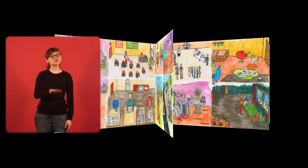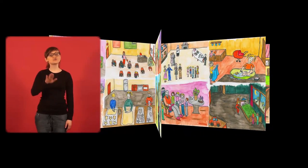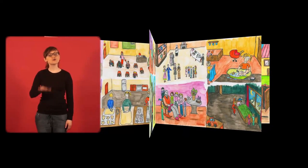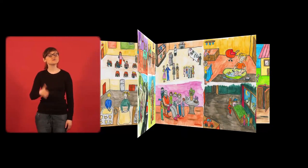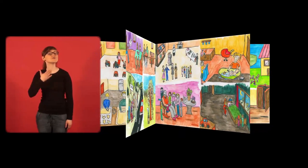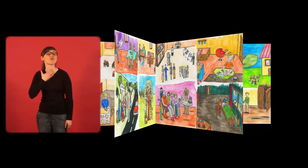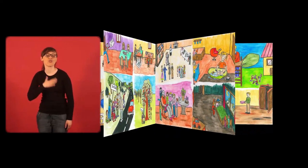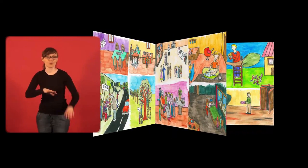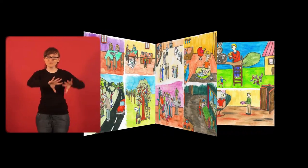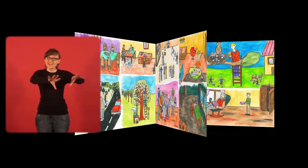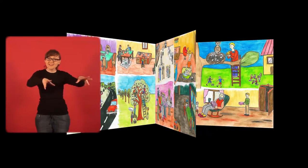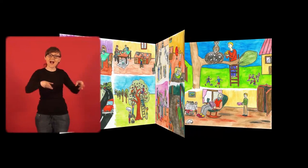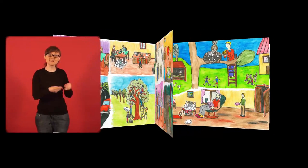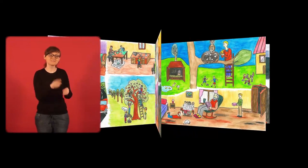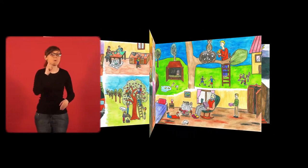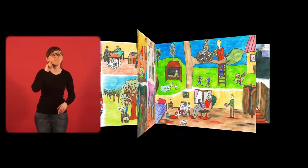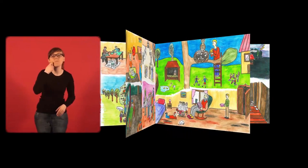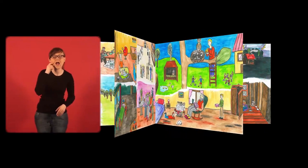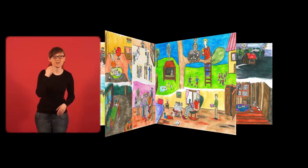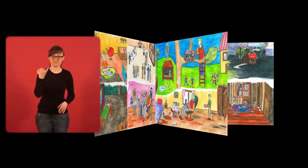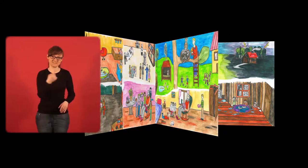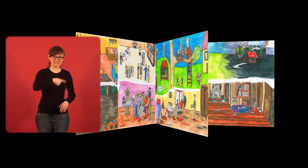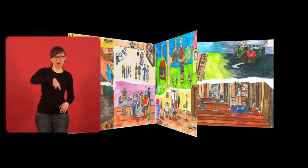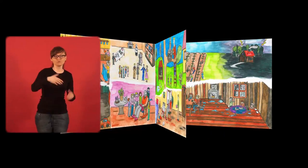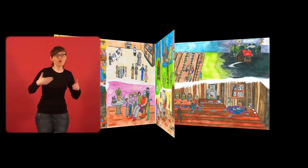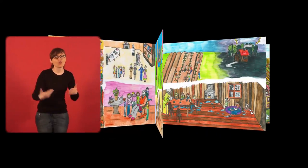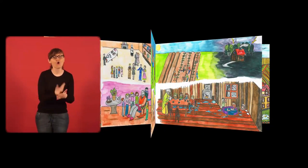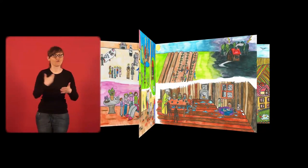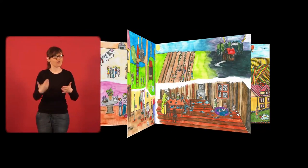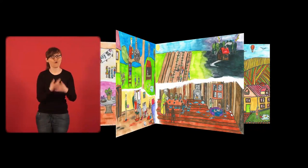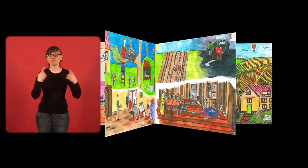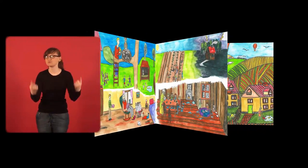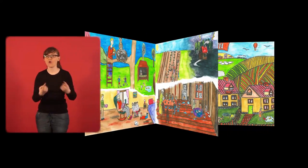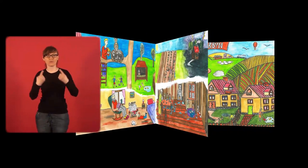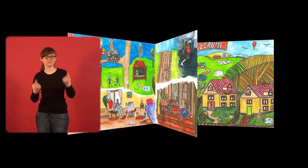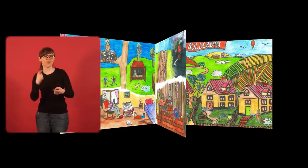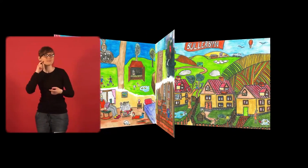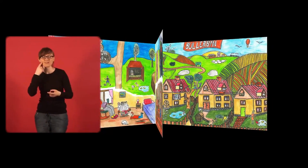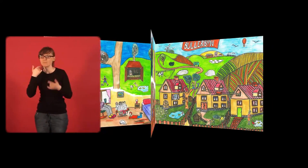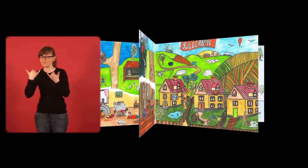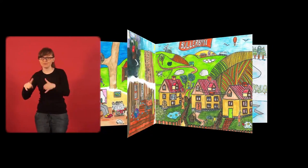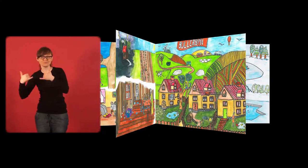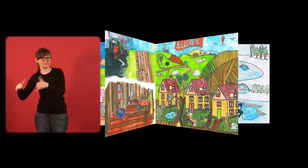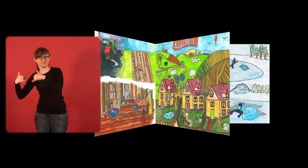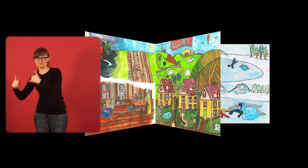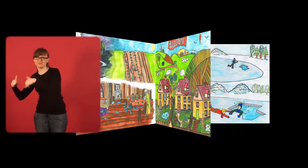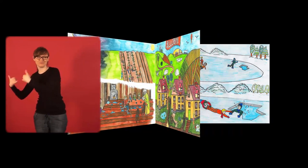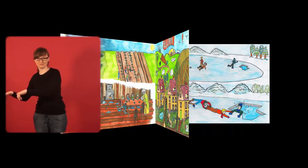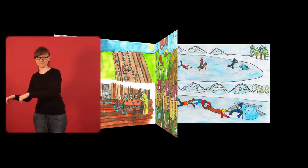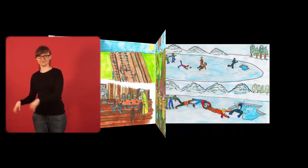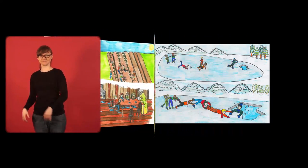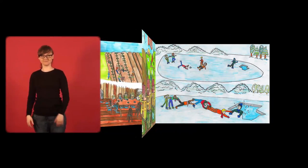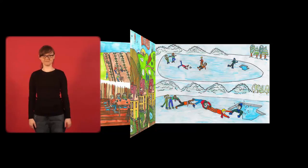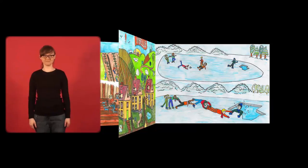Dzieci lubiły się razem bawić i miały dużo przygód.